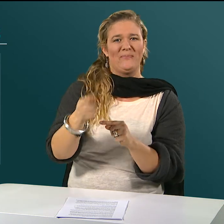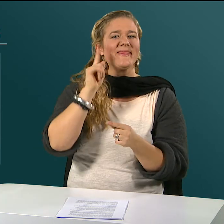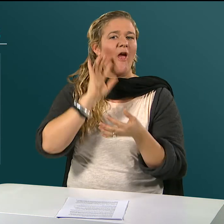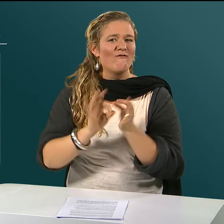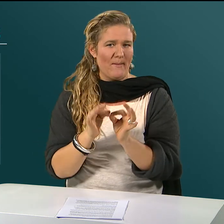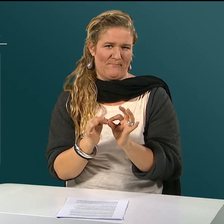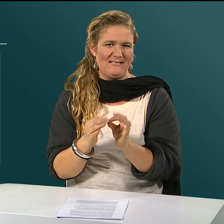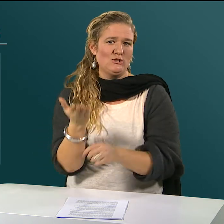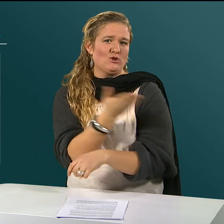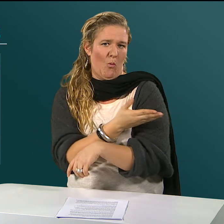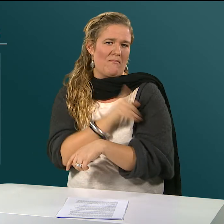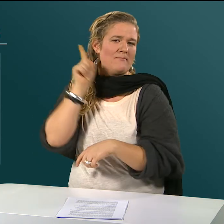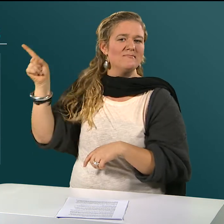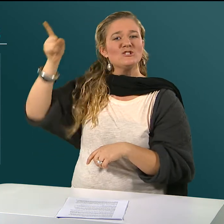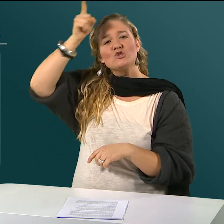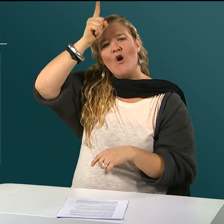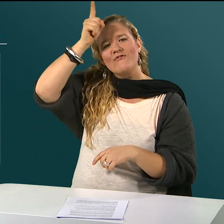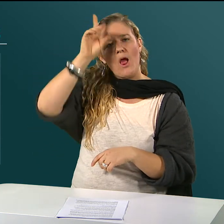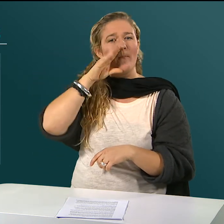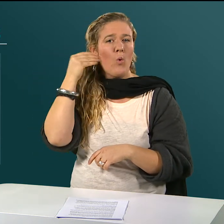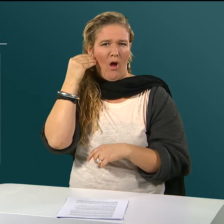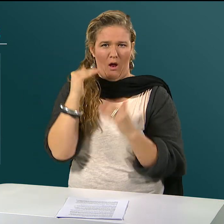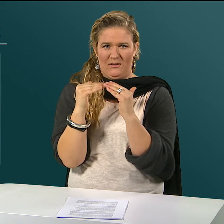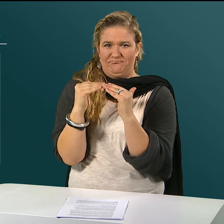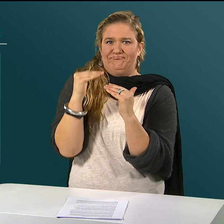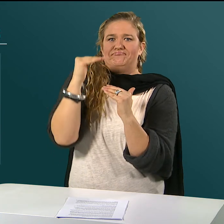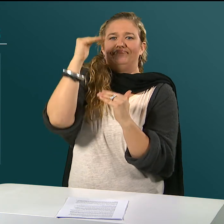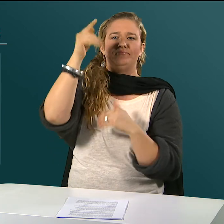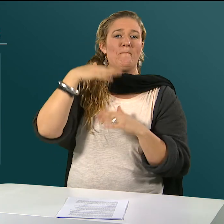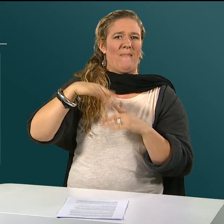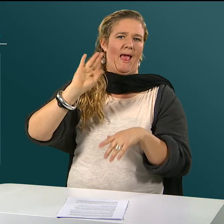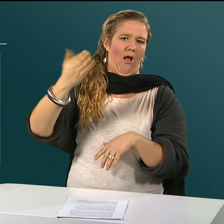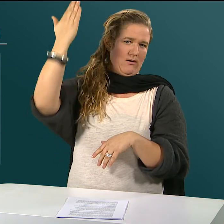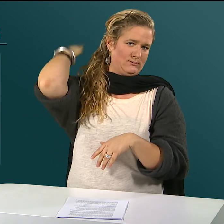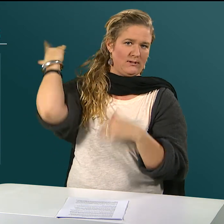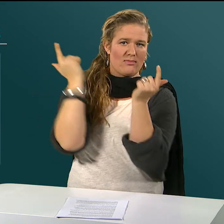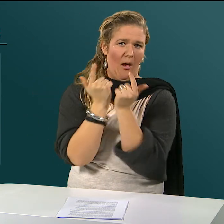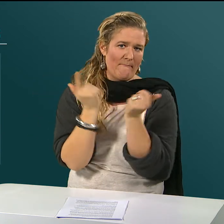dass für die Sommer Deaflympics 2013 in Sofia, Bulgarien mehr Anmeldungen eingegangen sind,